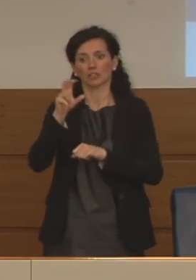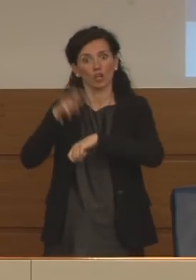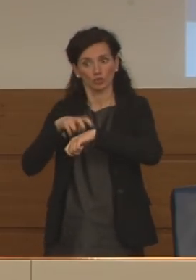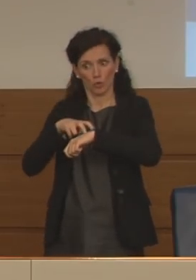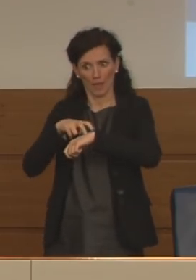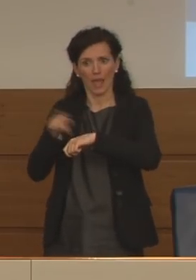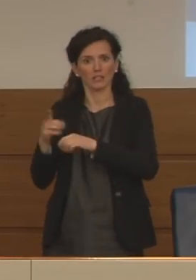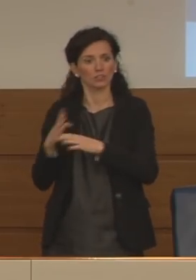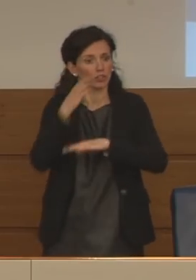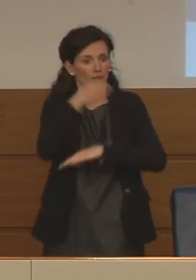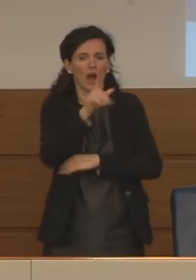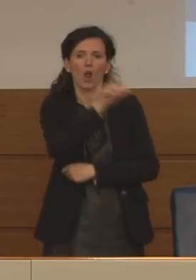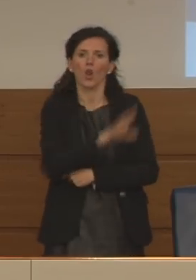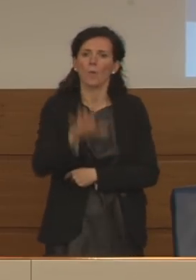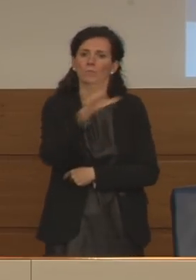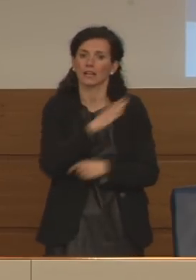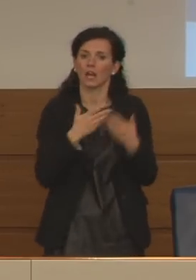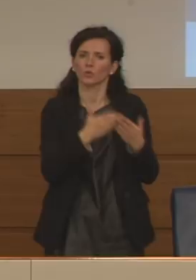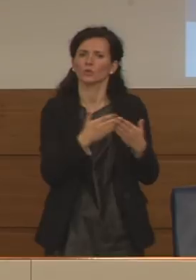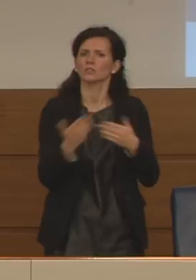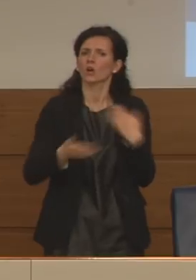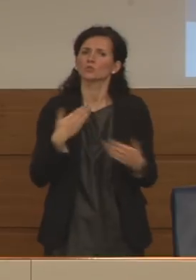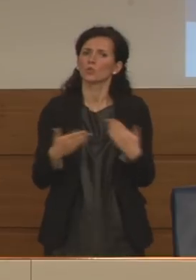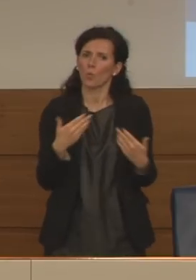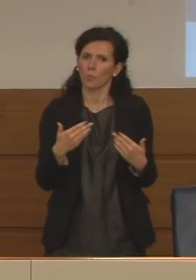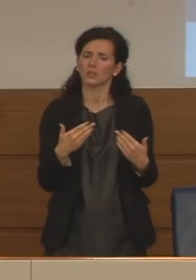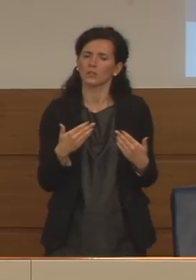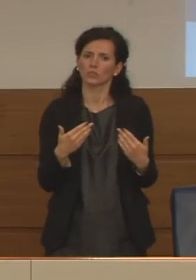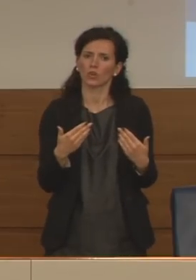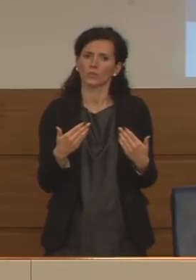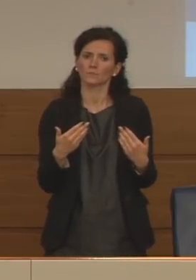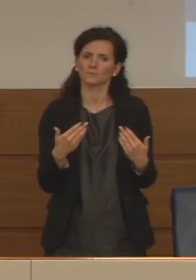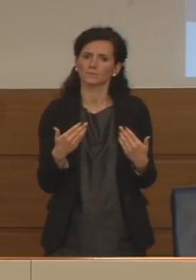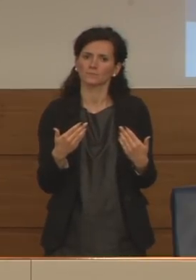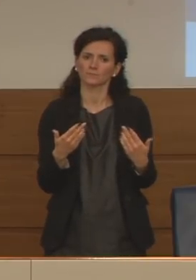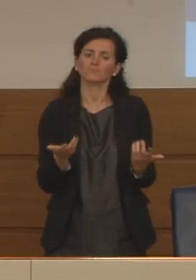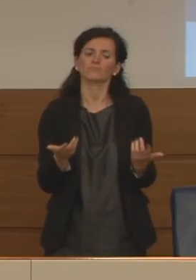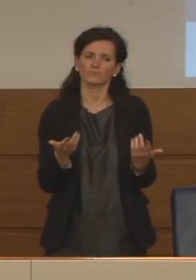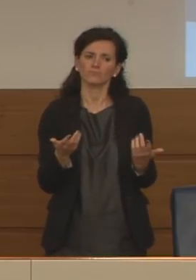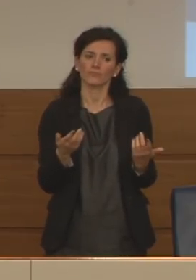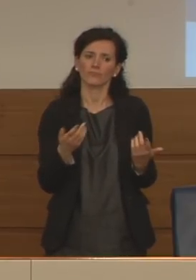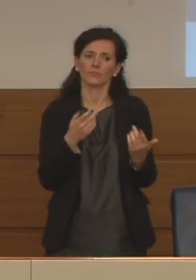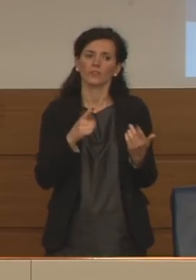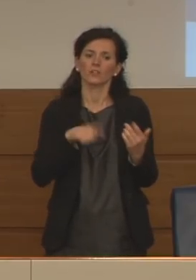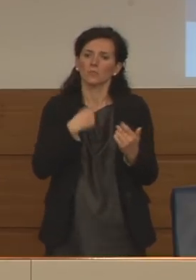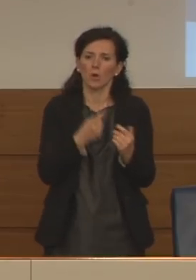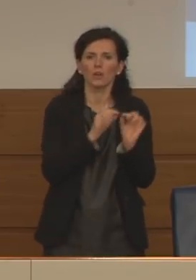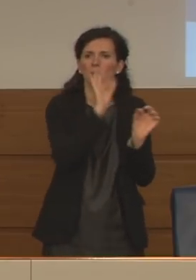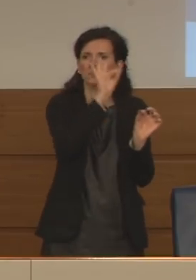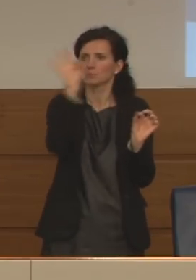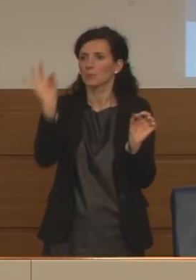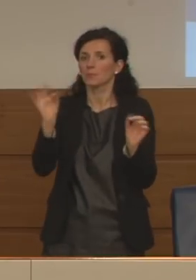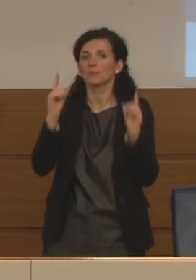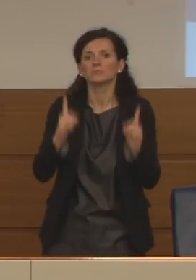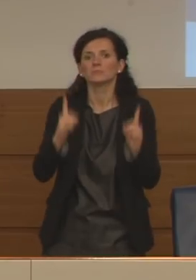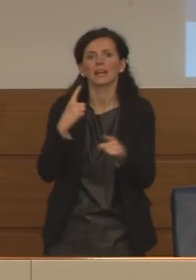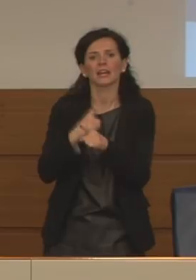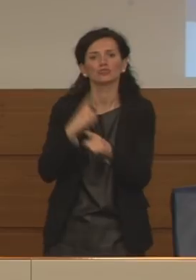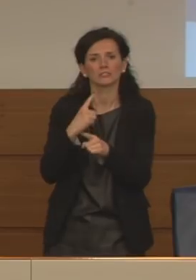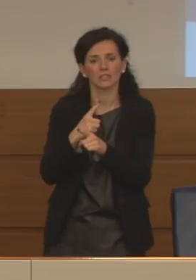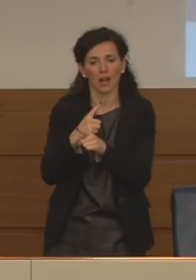in Lombardia subito e poi in tutte le parti del paese in cui servirà di far sì